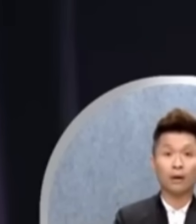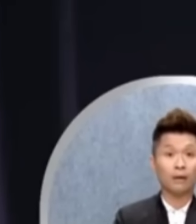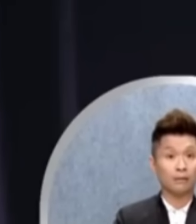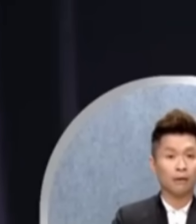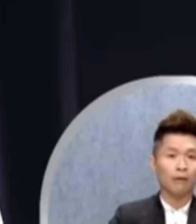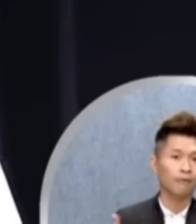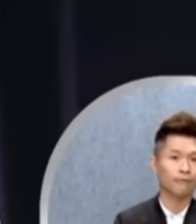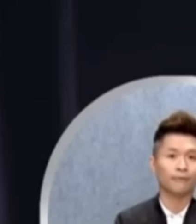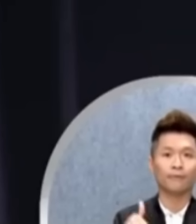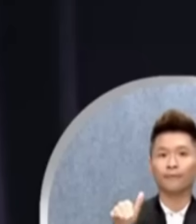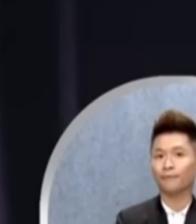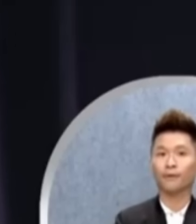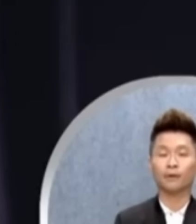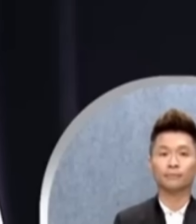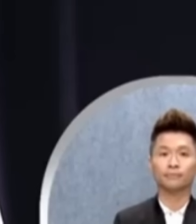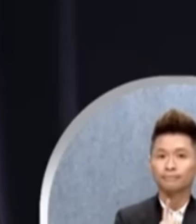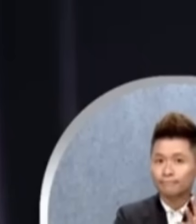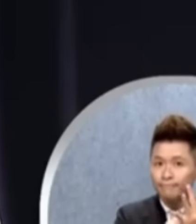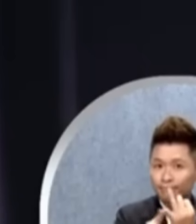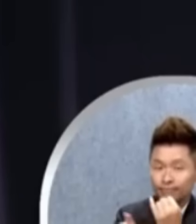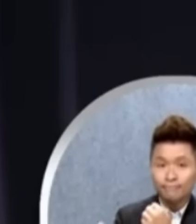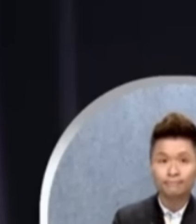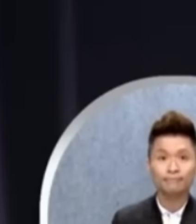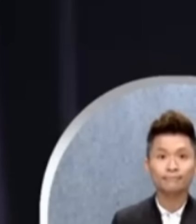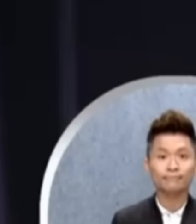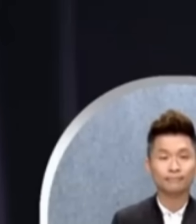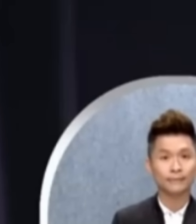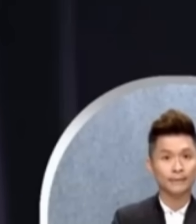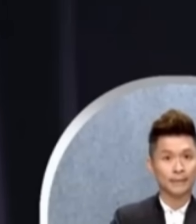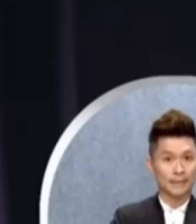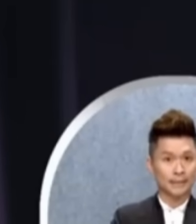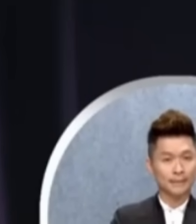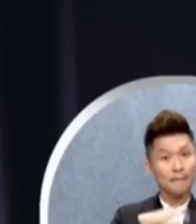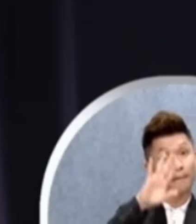所以這一切一切心藥 心病要心藥醫